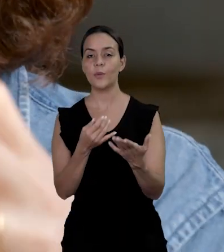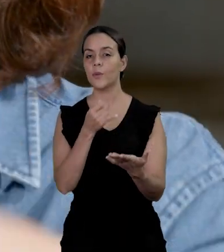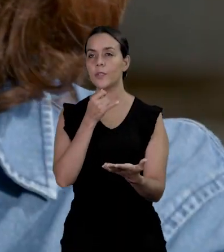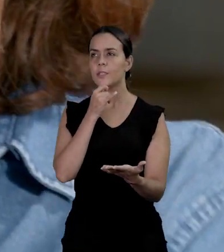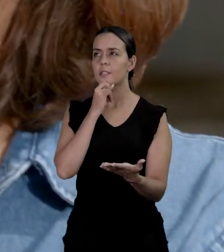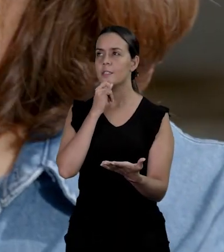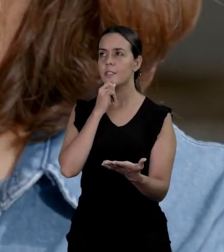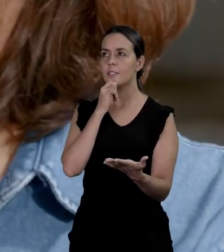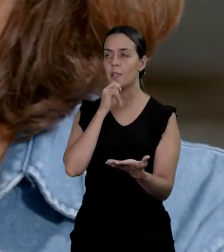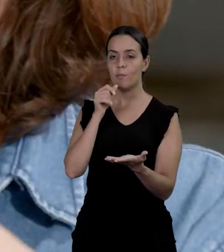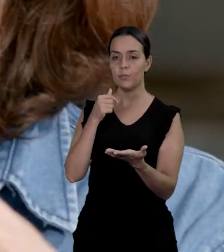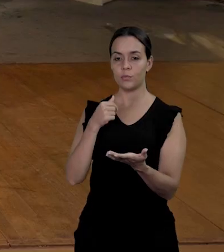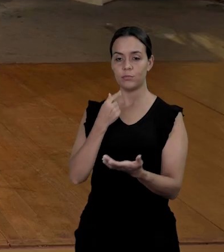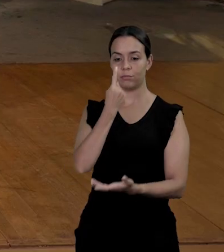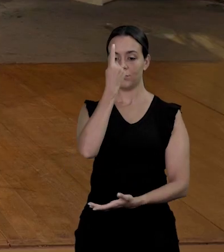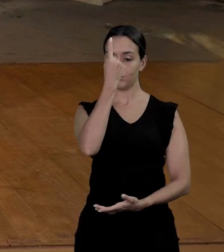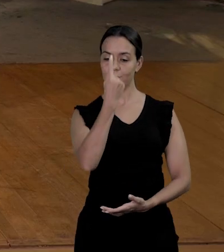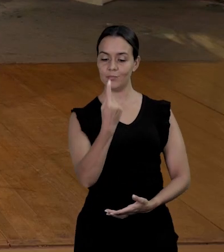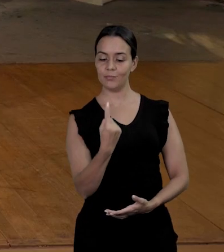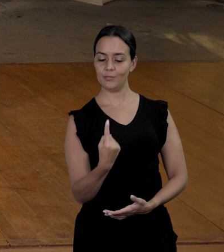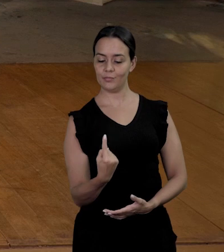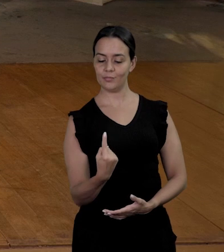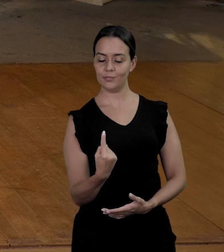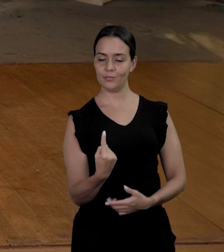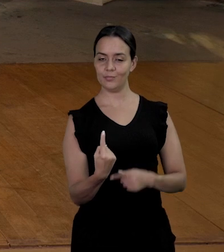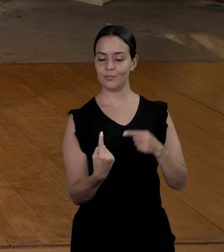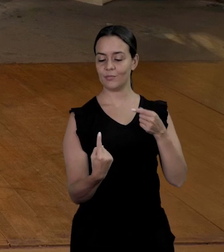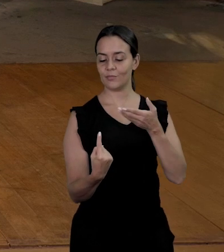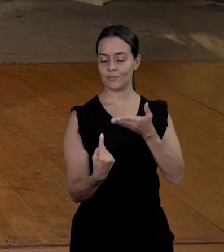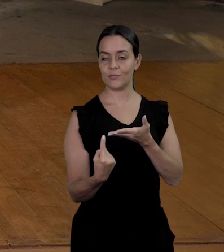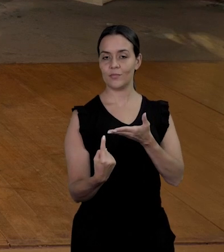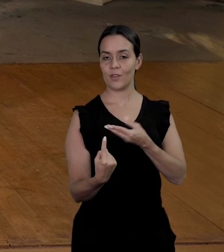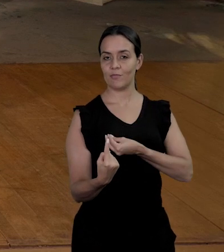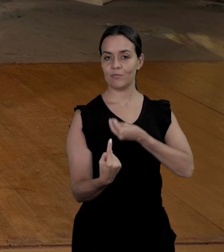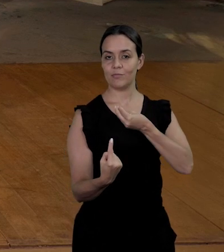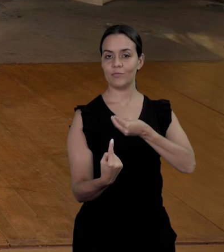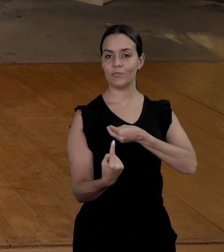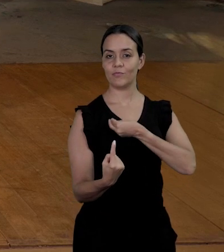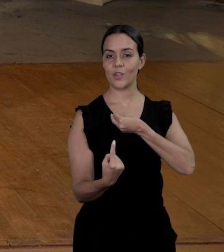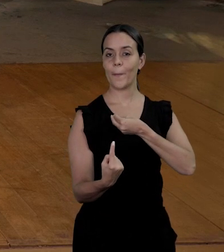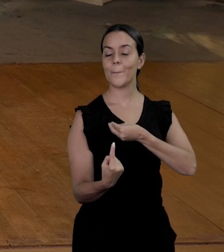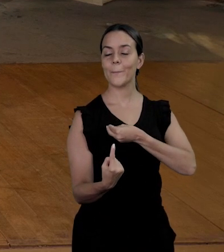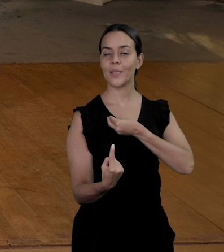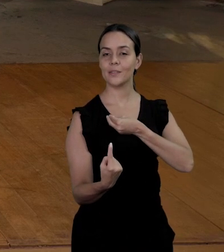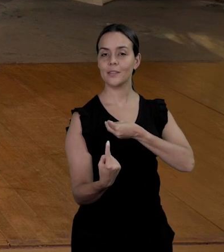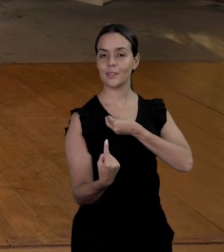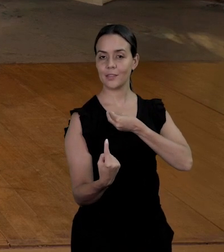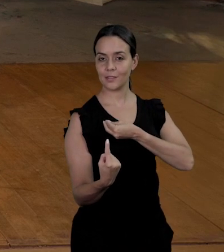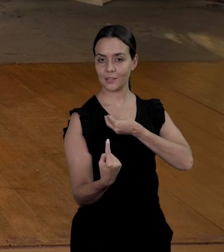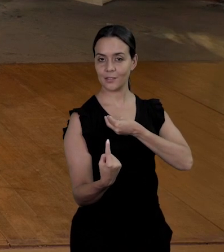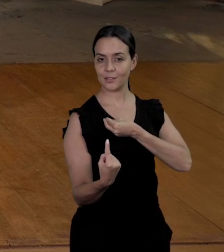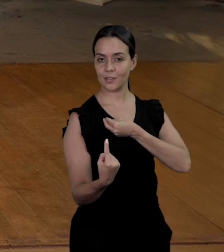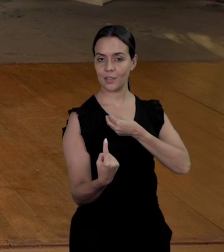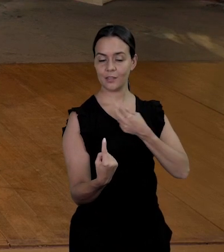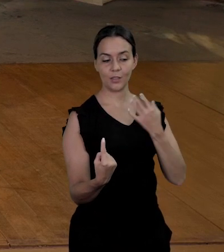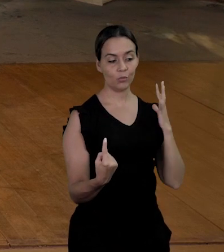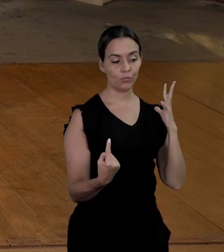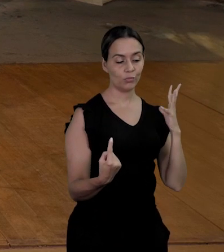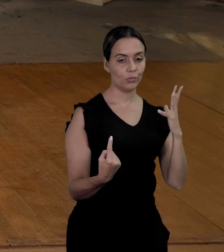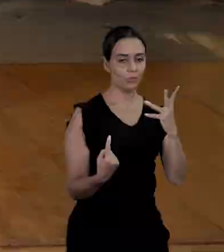quase como o aspecto central da cena, ou seja, a presença. Isso evidencia a presença.